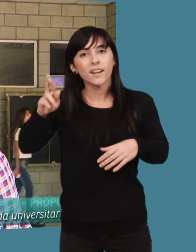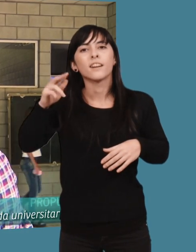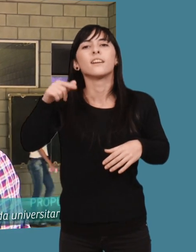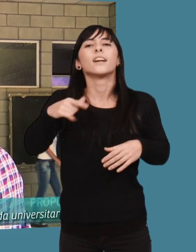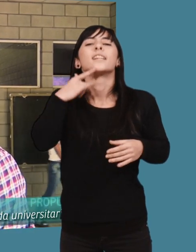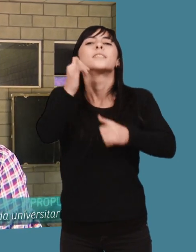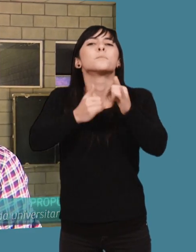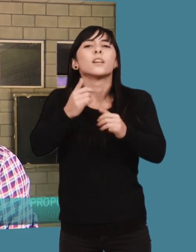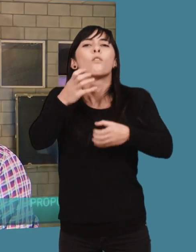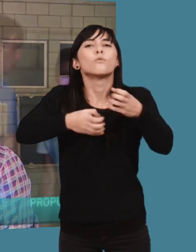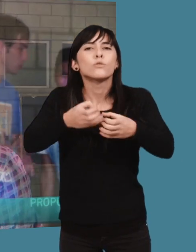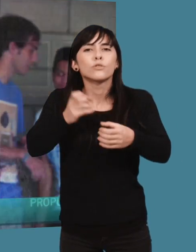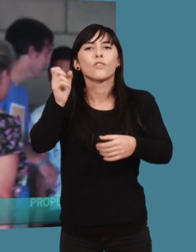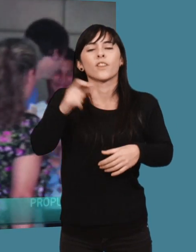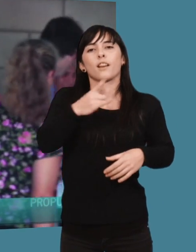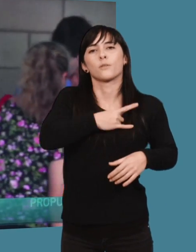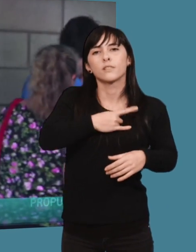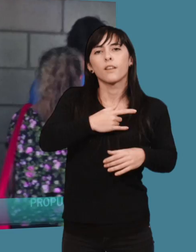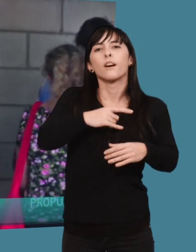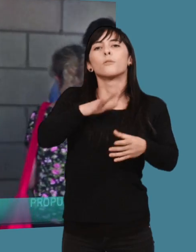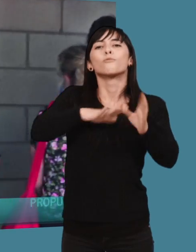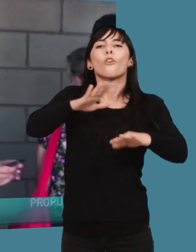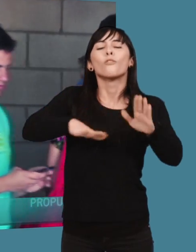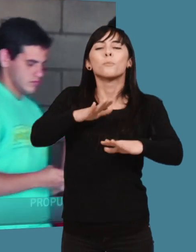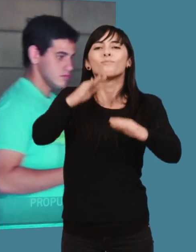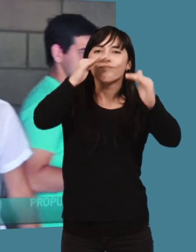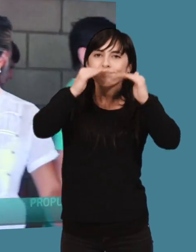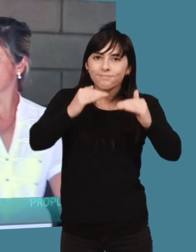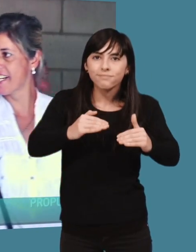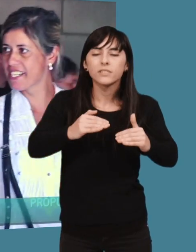las funciones de la Universidad, los órganos de gobierno,